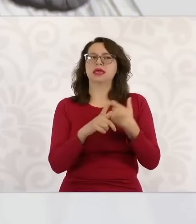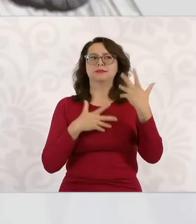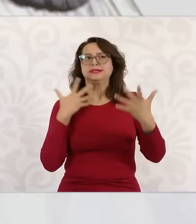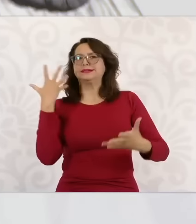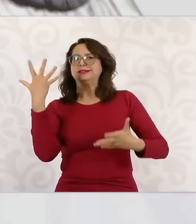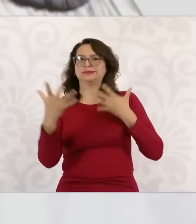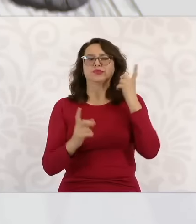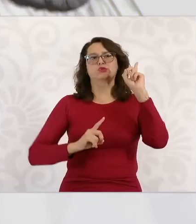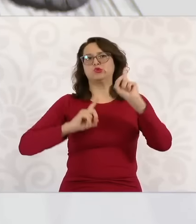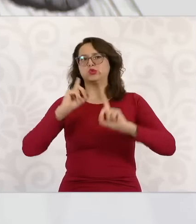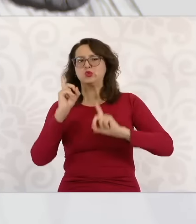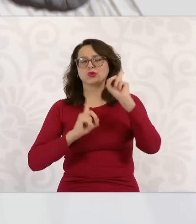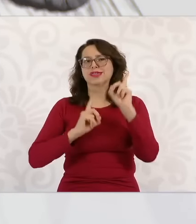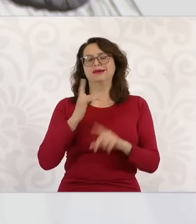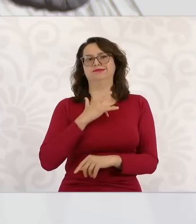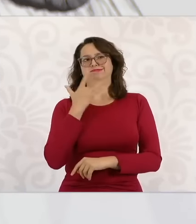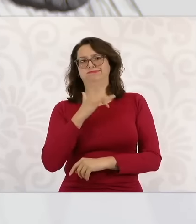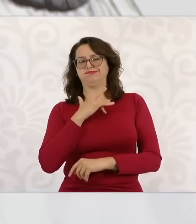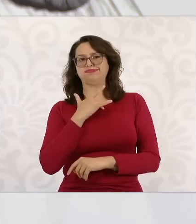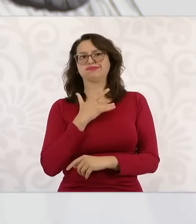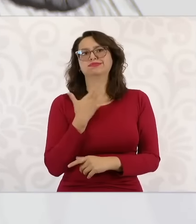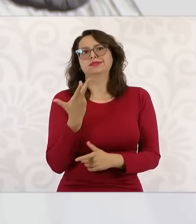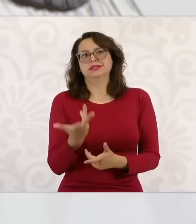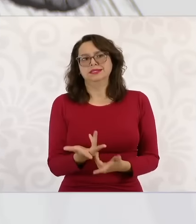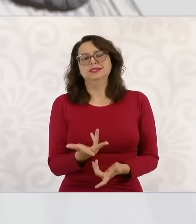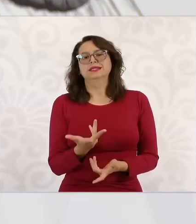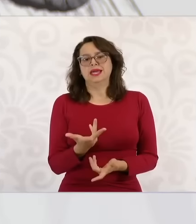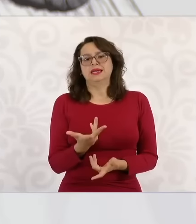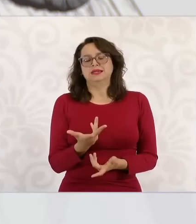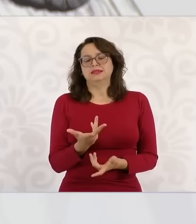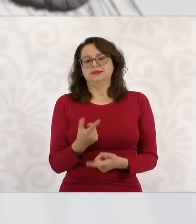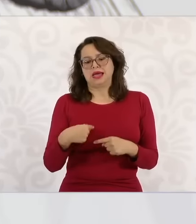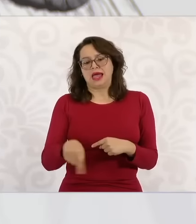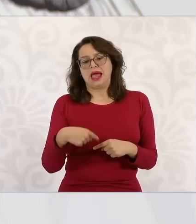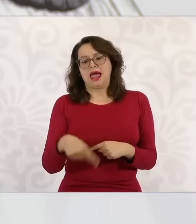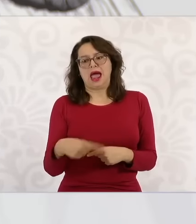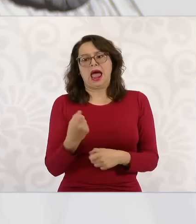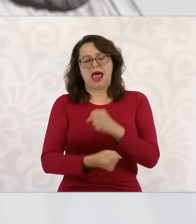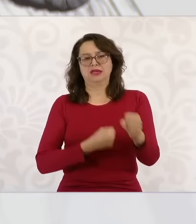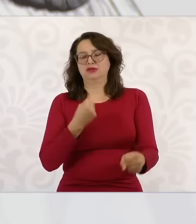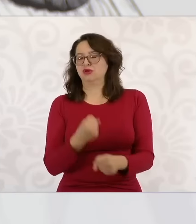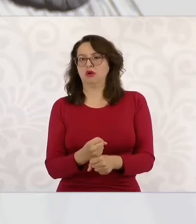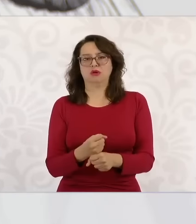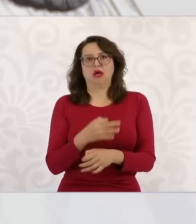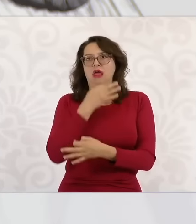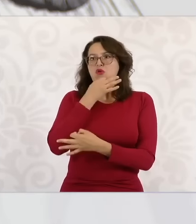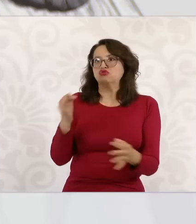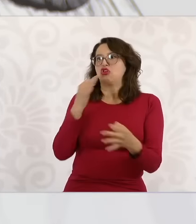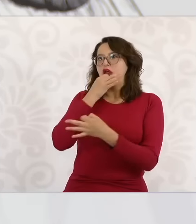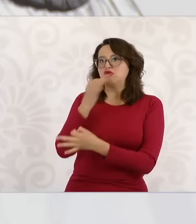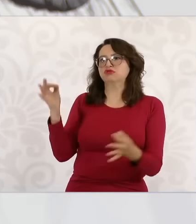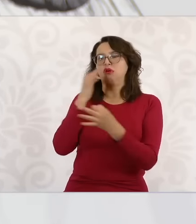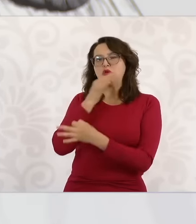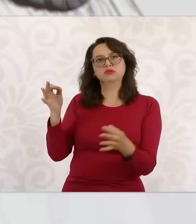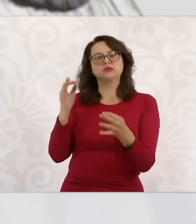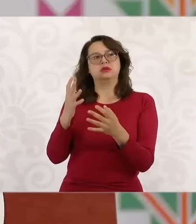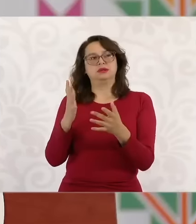que se puede generar a partir de que pues este año pues ha habido distintos anuncios, pero yo tengo